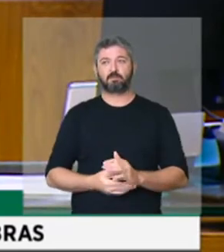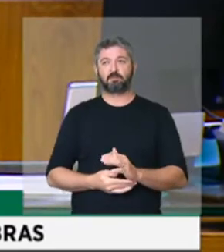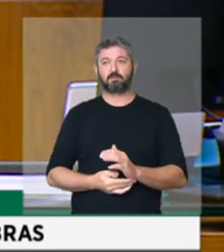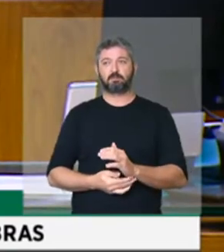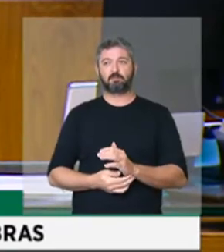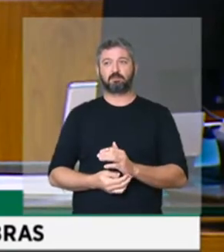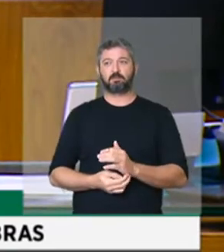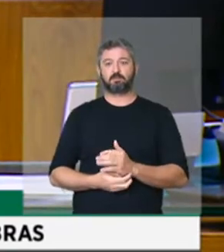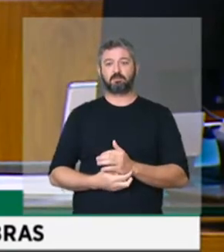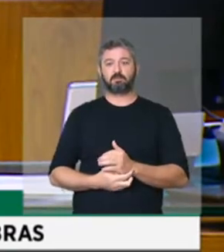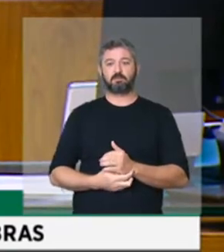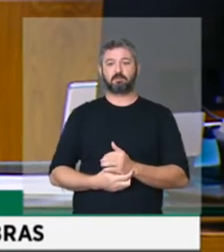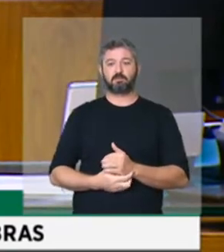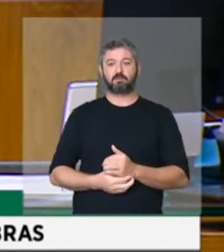ÁUDIO] -- [PRESIDENTE]: COMO